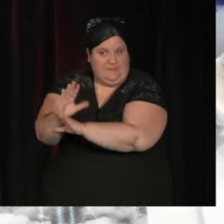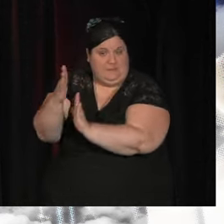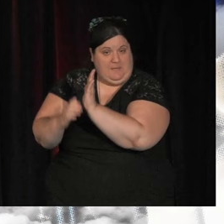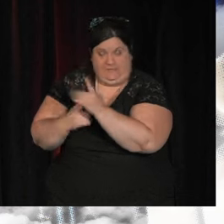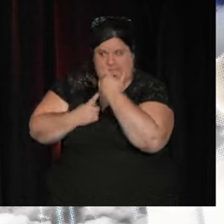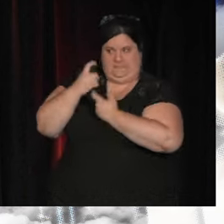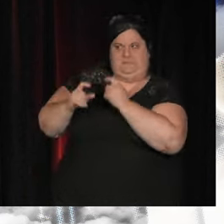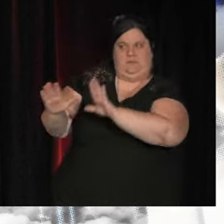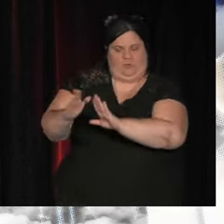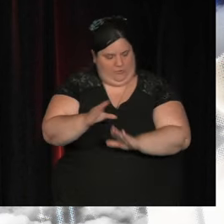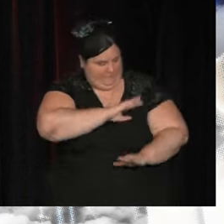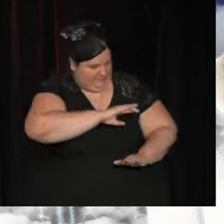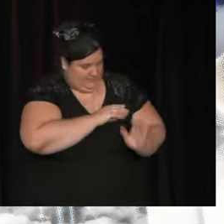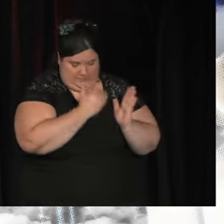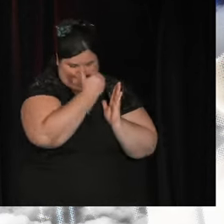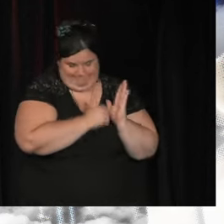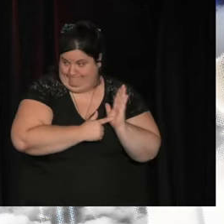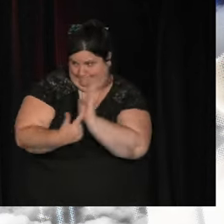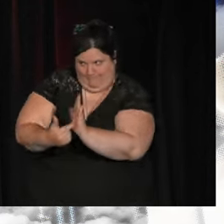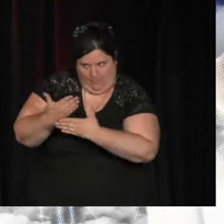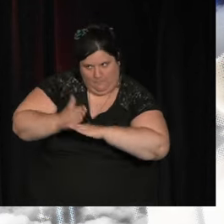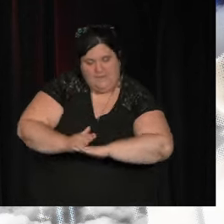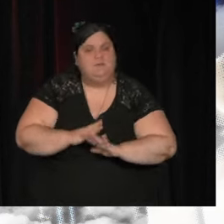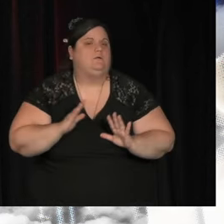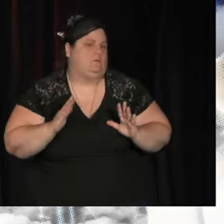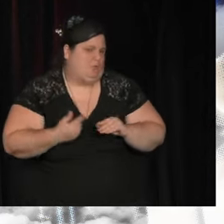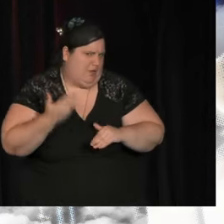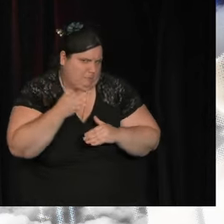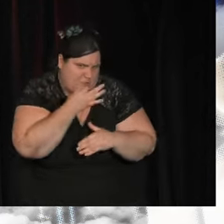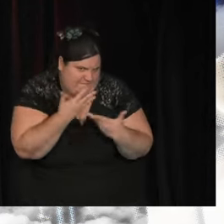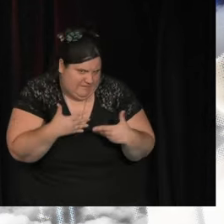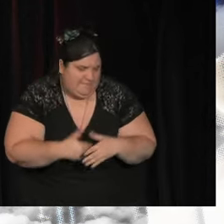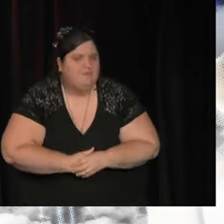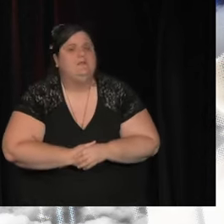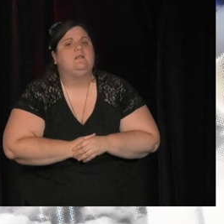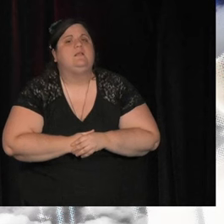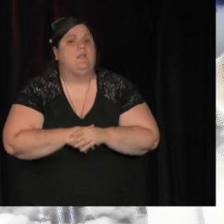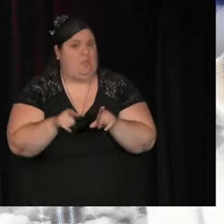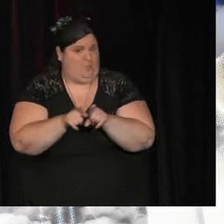blanche et aller dans une direction différente. Ça, on l'a un petit peu abordé tout à l'heure. Il y a aussi tout le sujet de la toxicité en ligne.